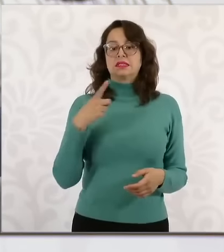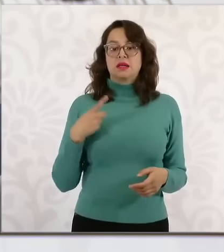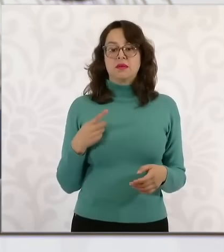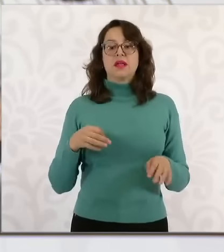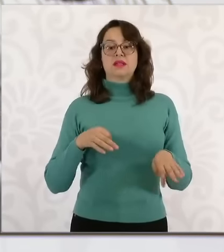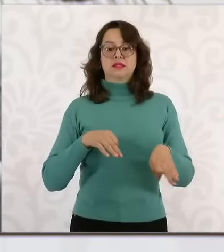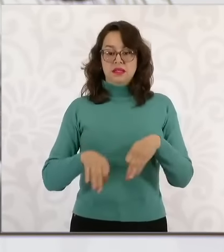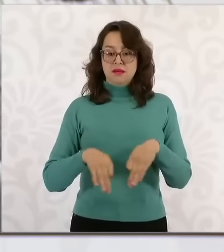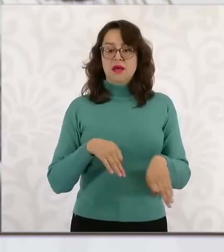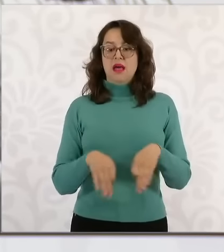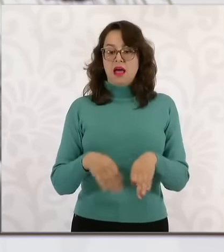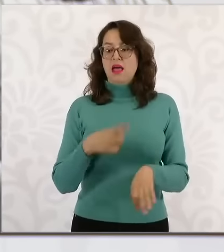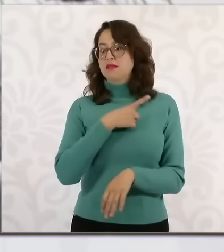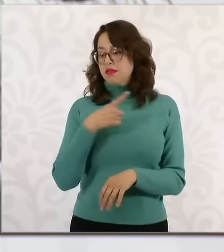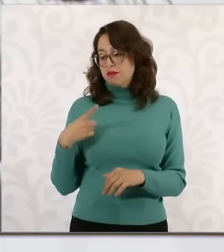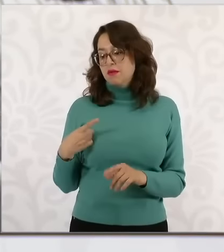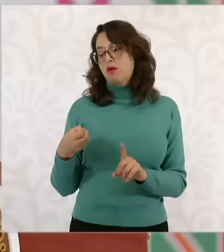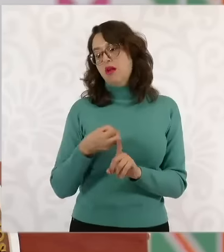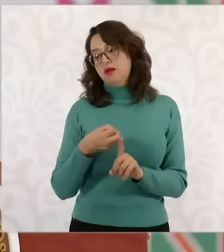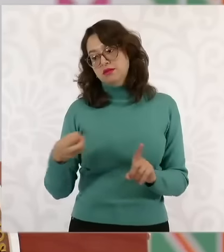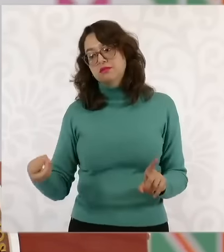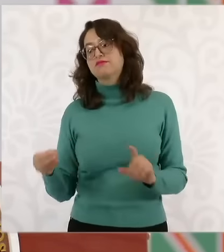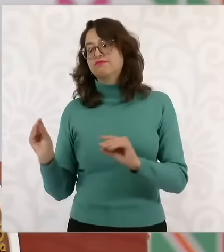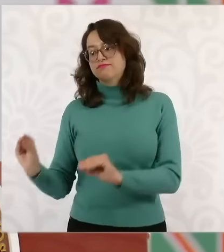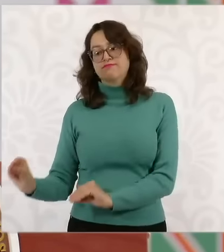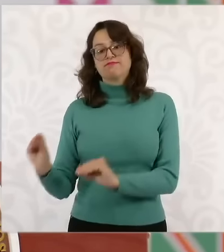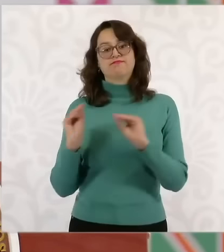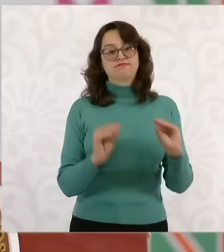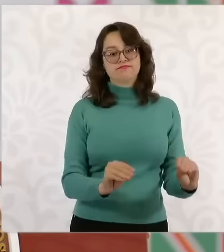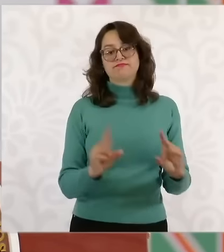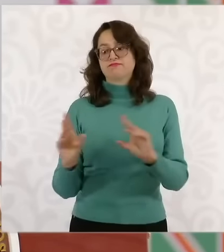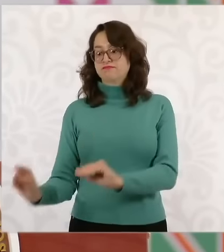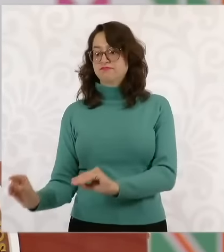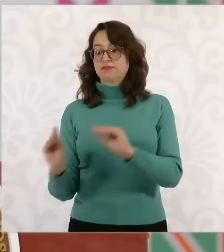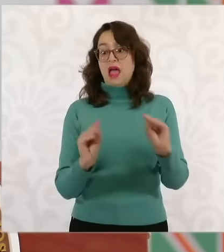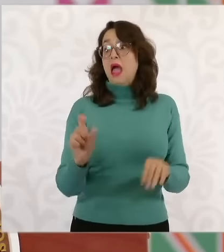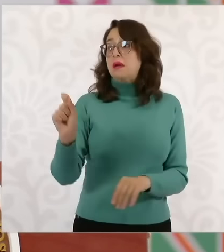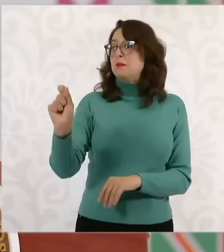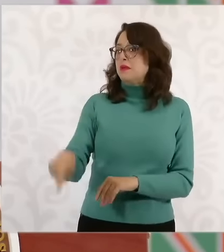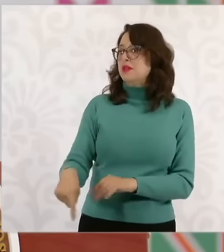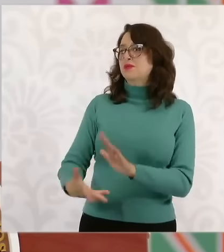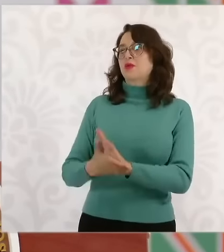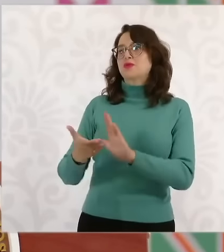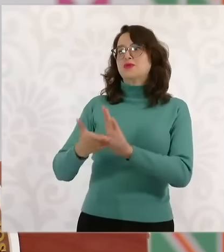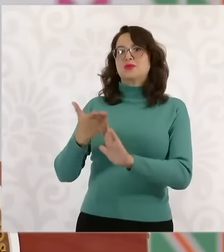evidentemente por estas comunidades porque no tendría caso que reconstruyeran ahí donde fueron